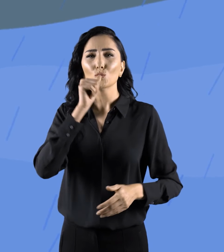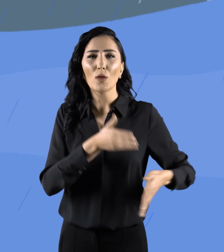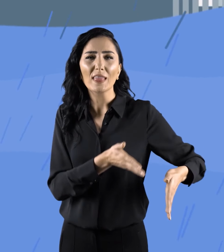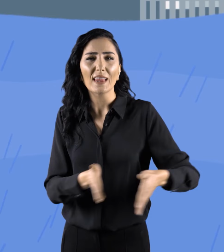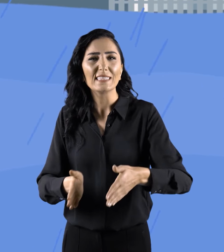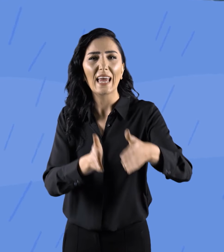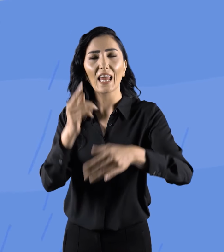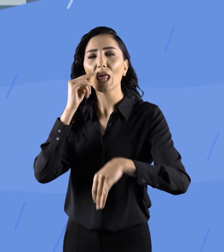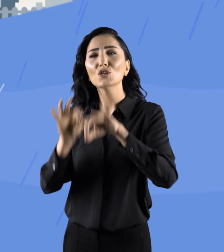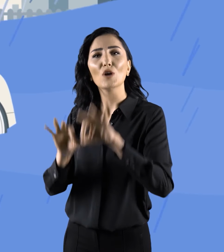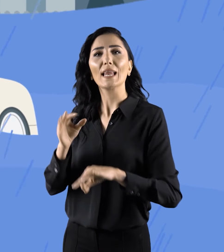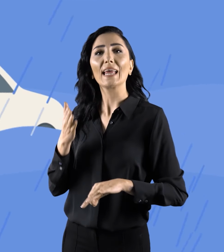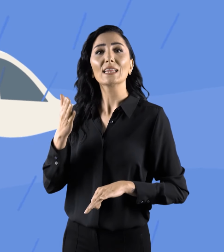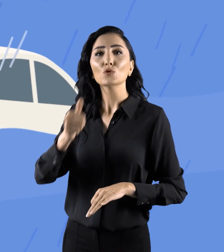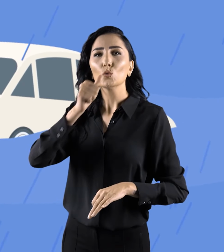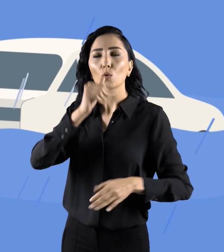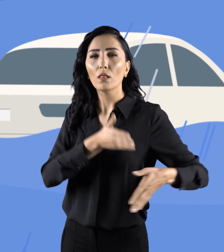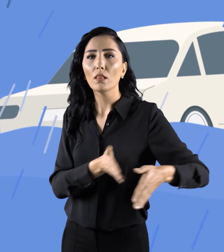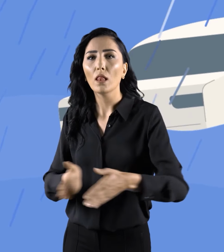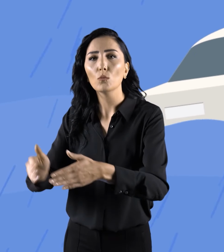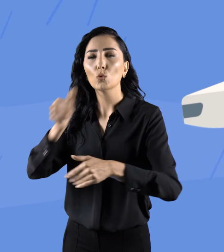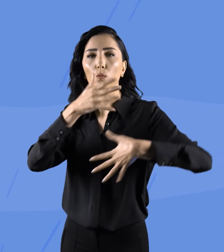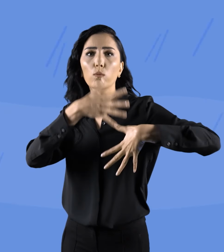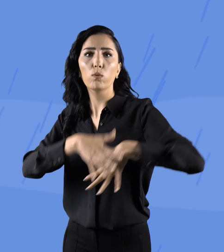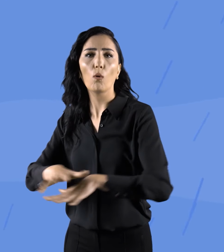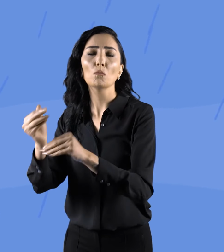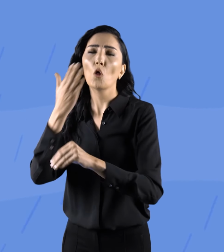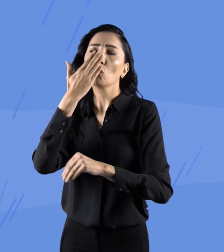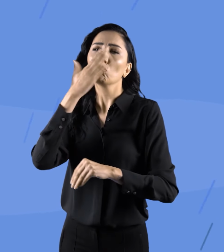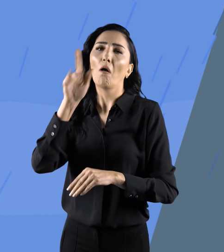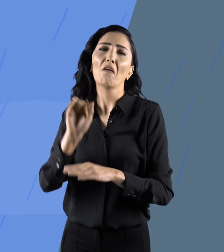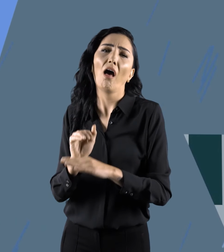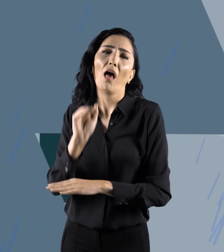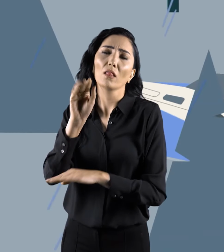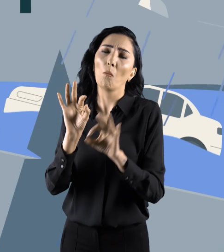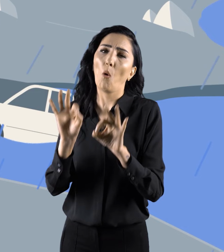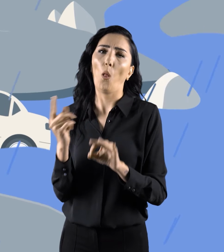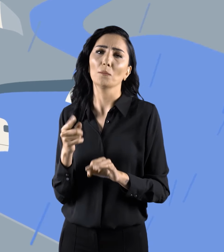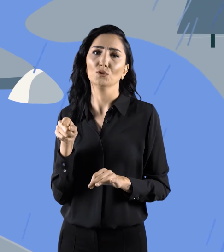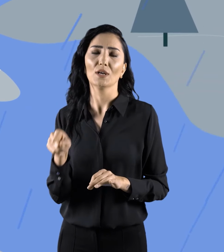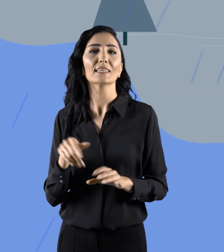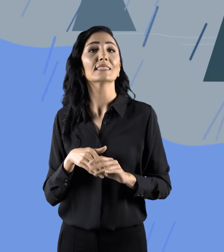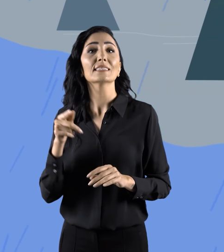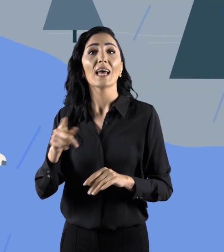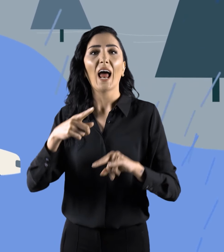Dere ve nehir sellerini incelediğimizde, nehirler boyunca sel olması son derece doğal ve hayatın vazgeçilmez bir parçasıdır.